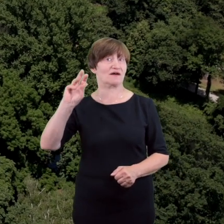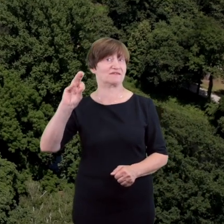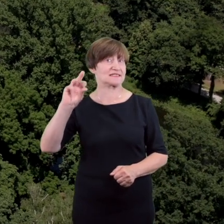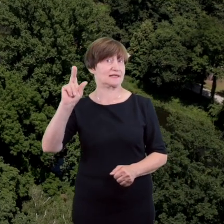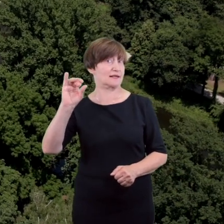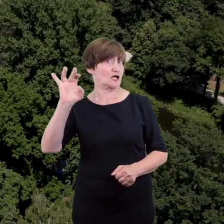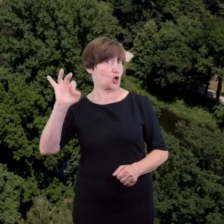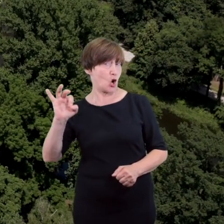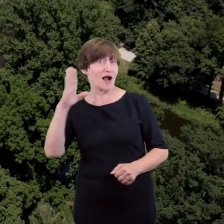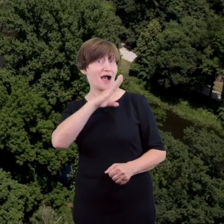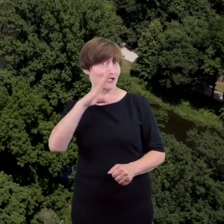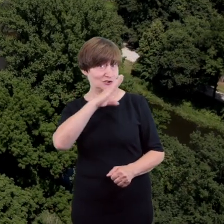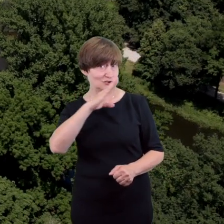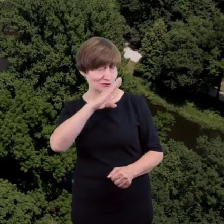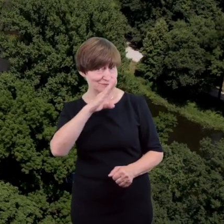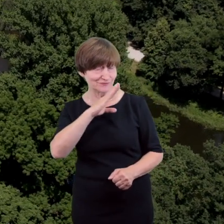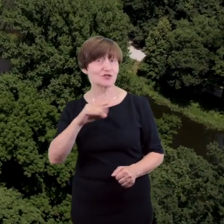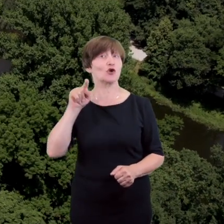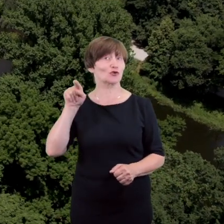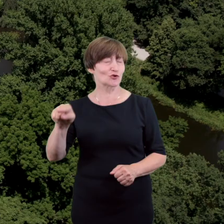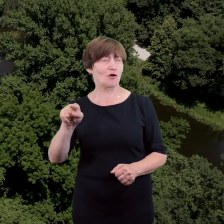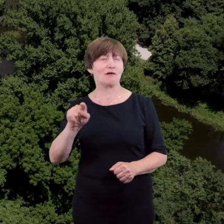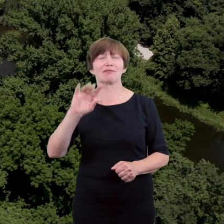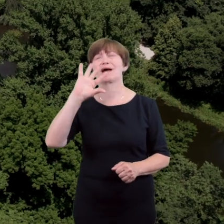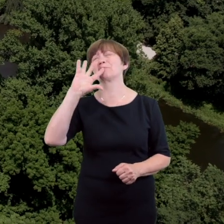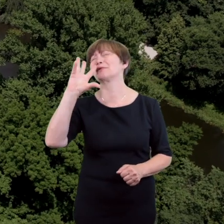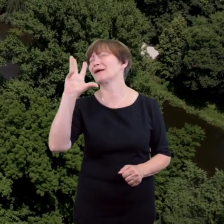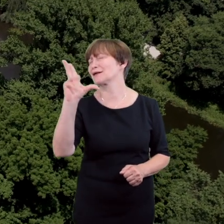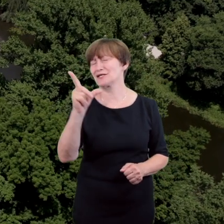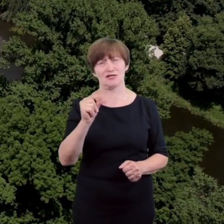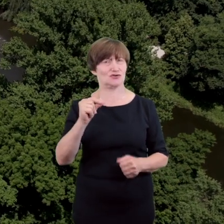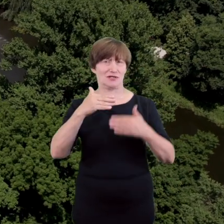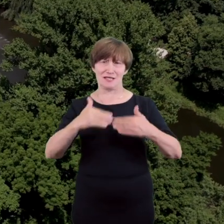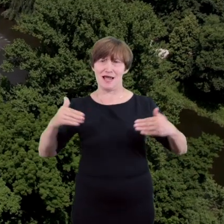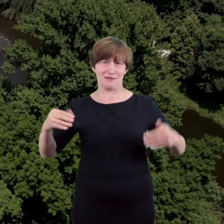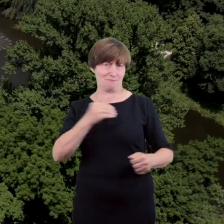powszechnie nazywane najpiękniej położonym teatrem w Polsce